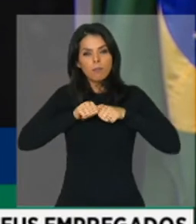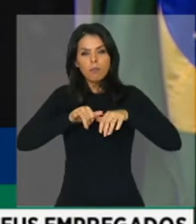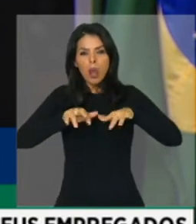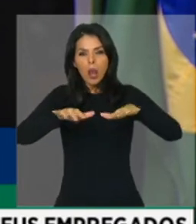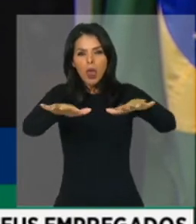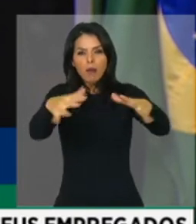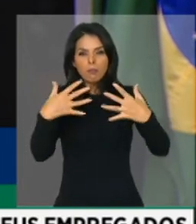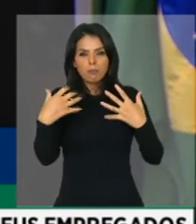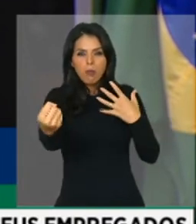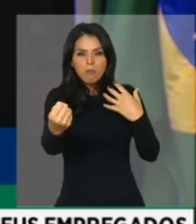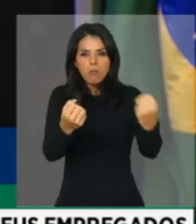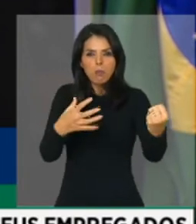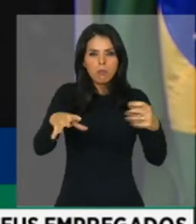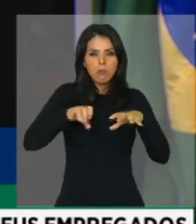DOENÇA. NÃO OBSTANTE SEJA O MECANISMO POSSÍVEL DA ATUAL